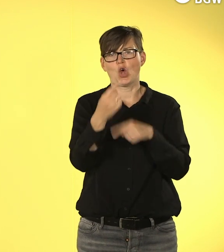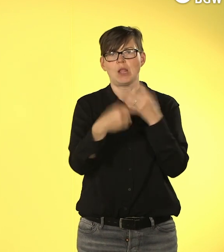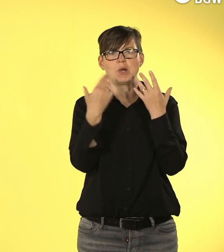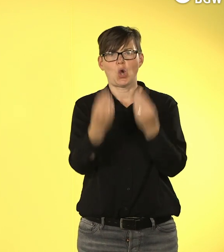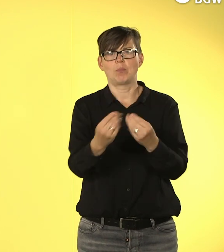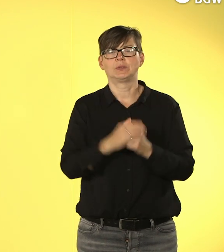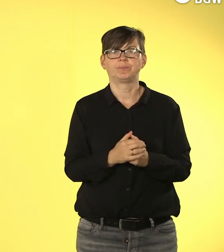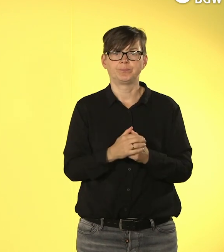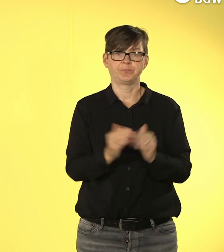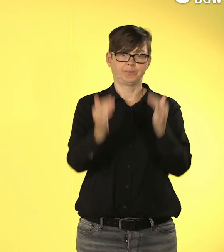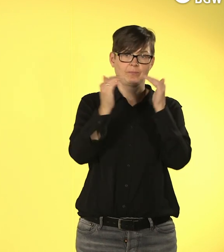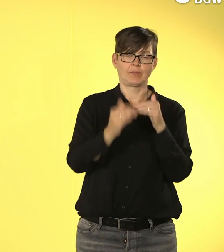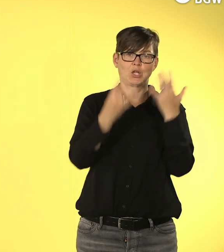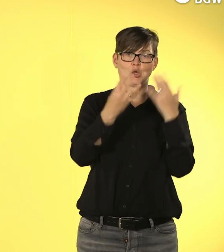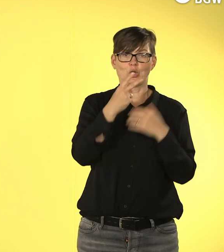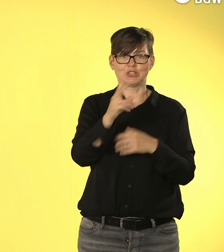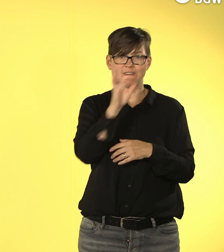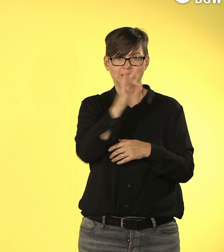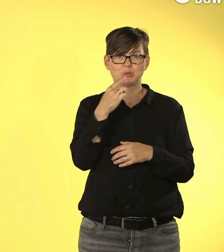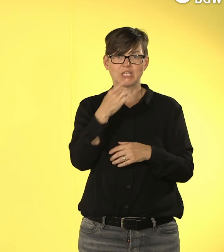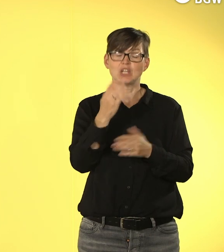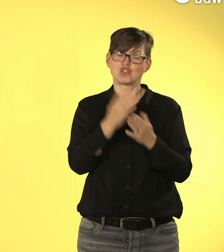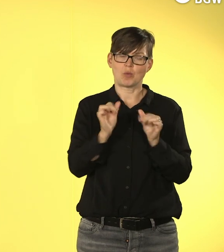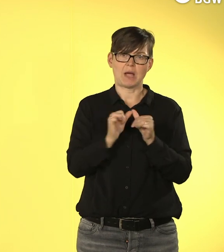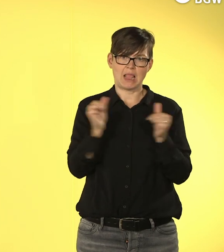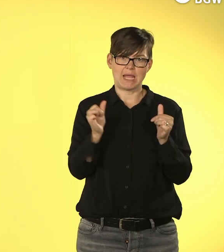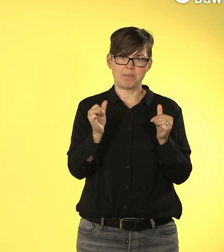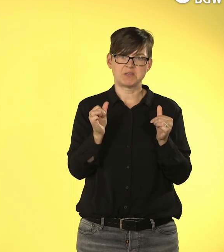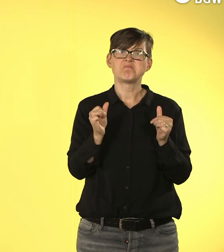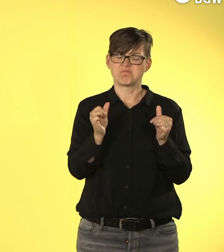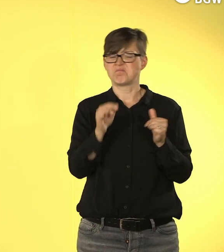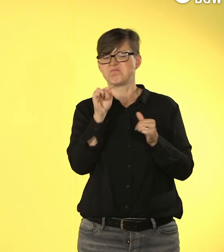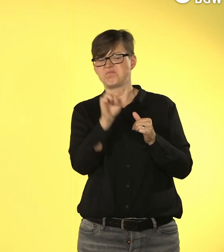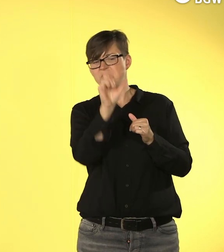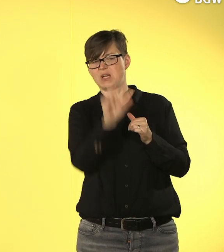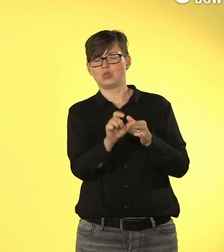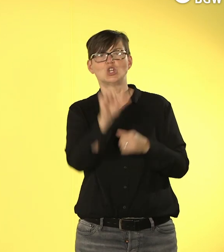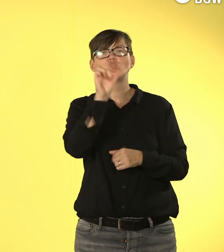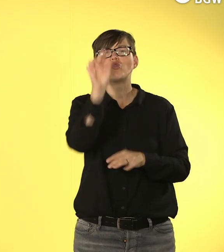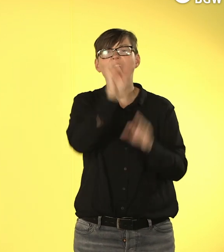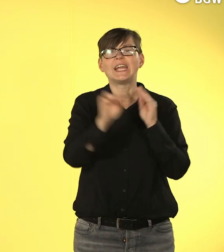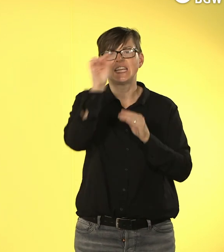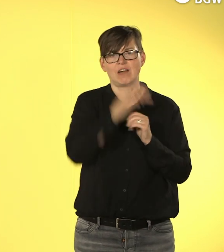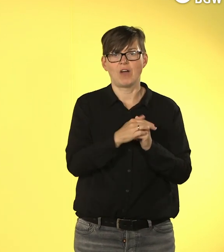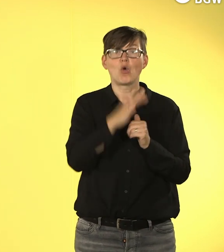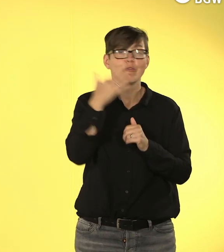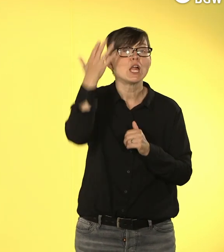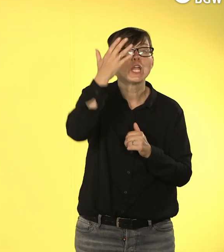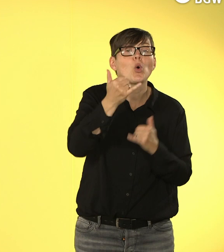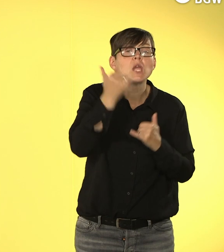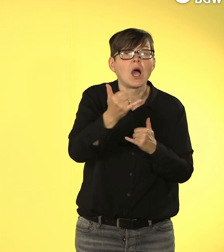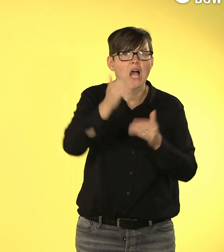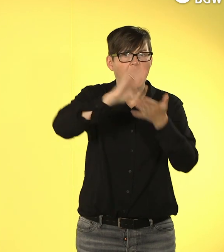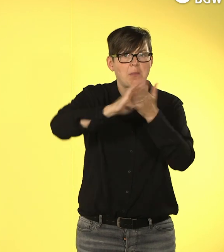29 % sie/er hat wenig Erfahrung und Wissen, viel Theorie, wenig Praxis.